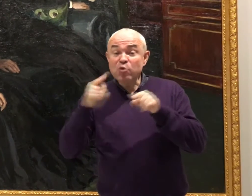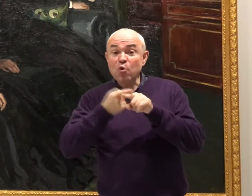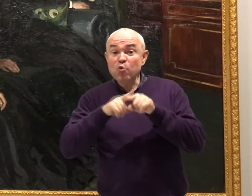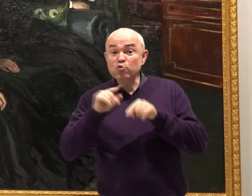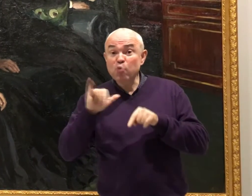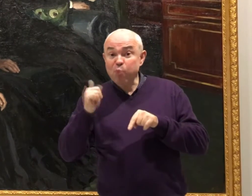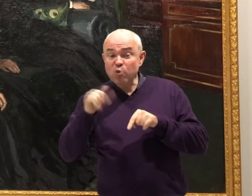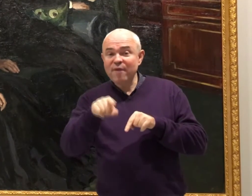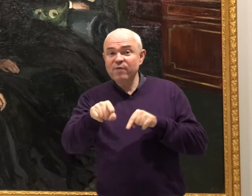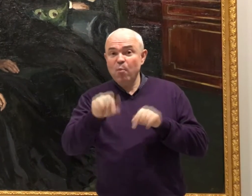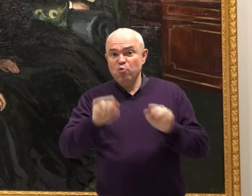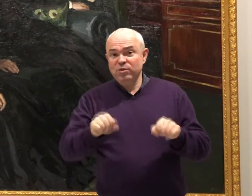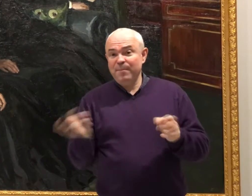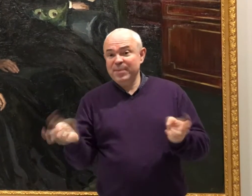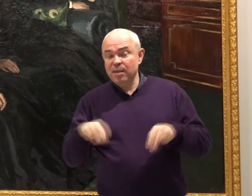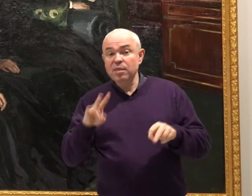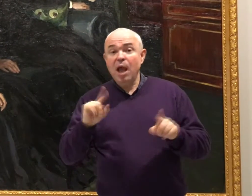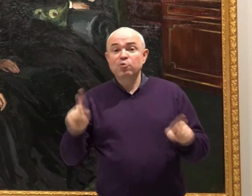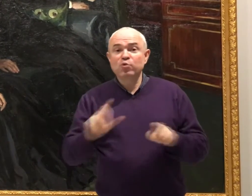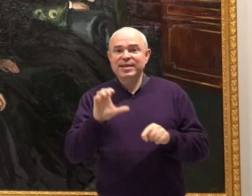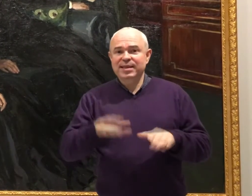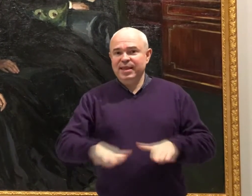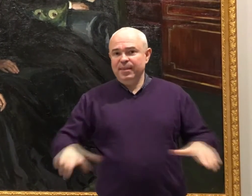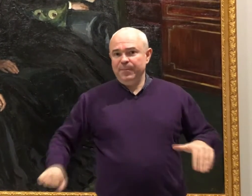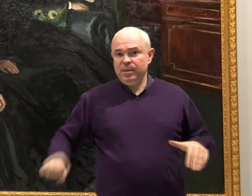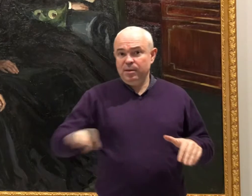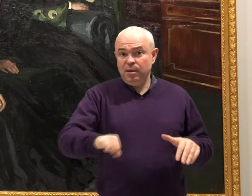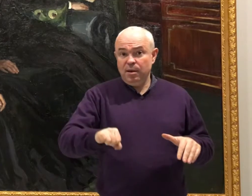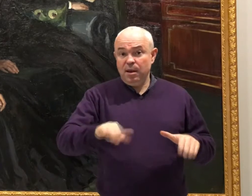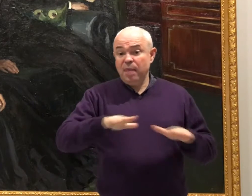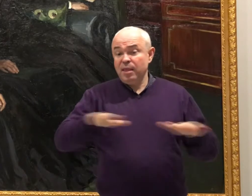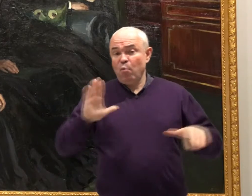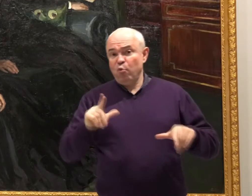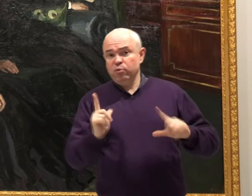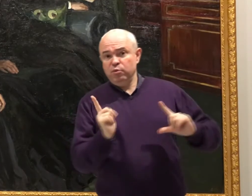В эту субботу вы можете прийти на экскурсию с детьми